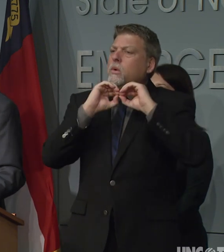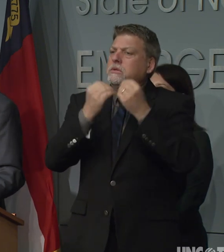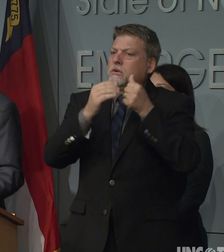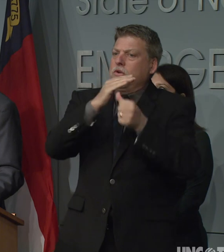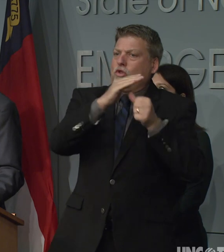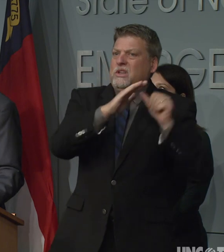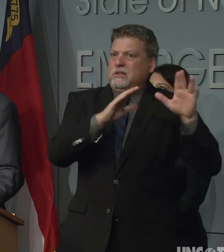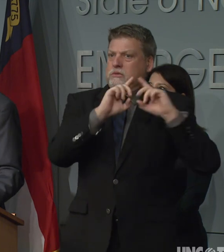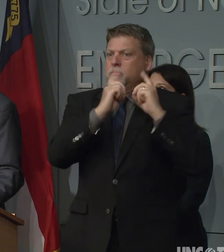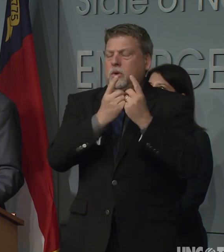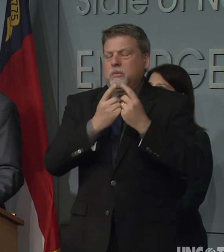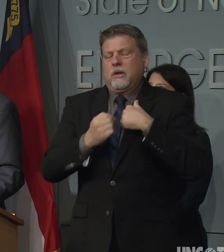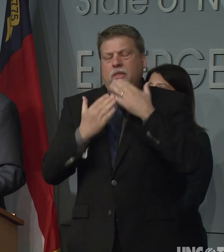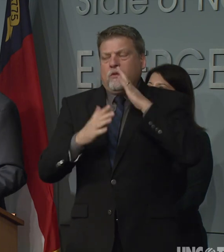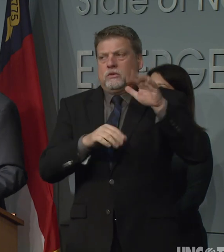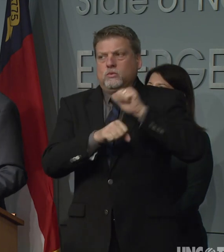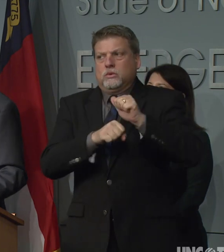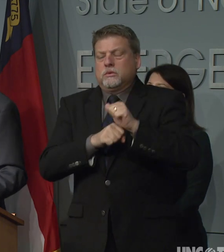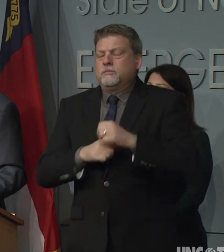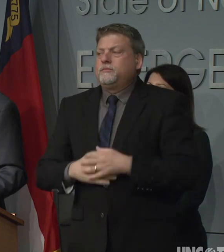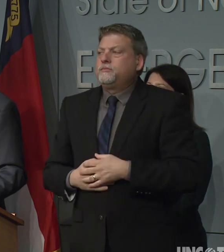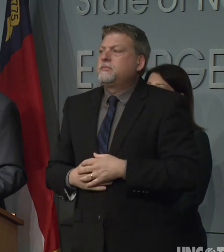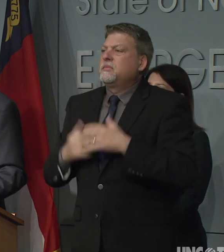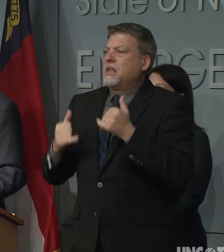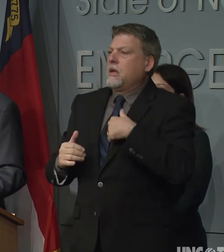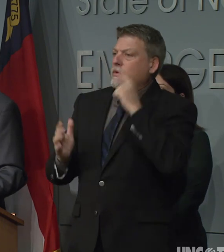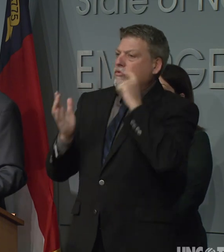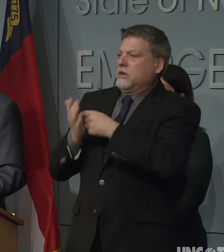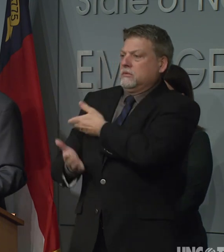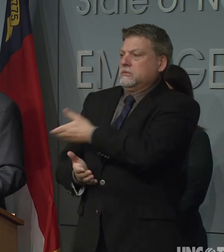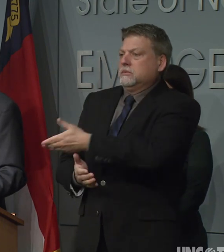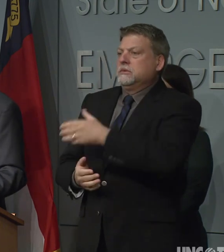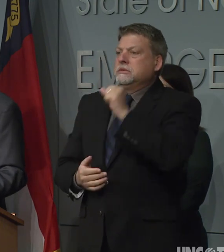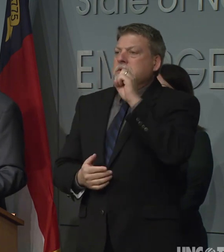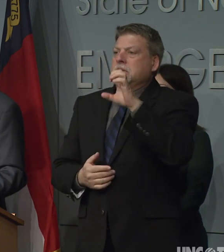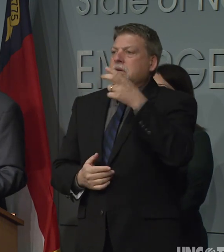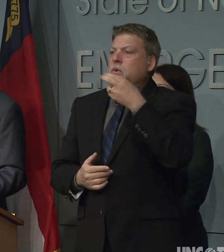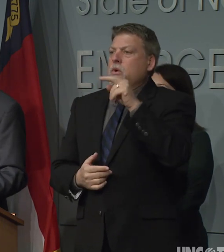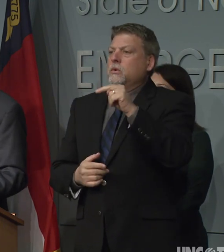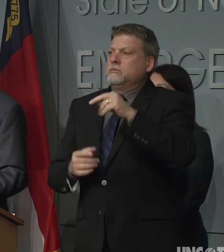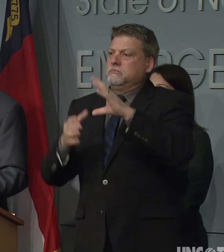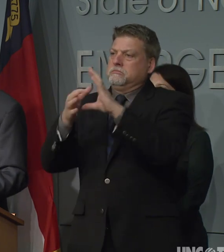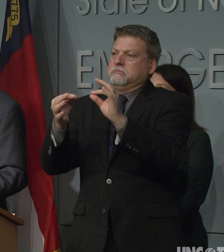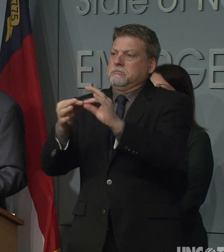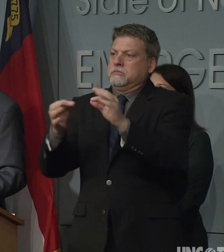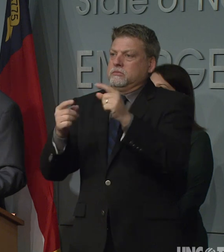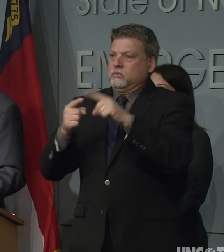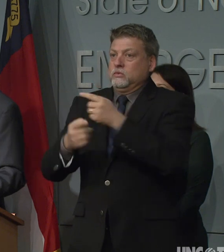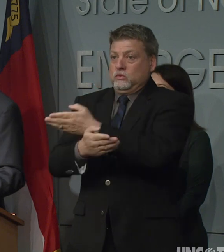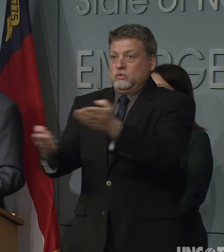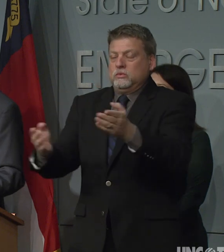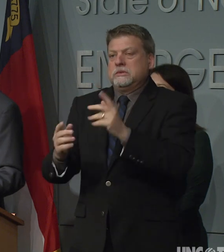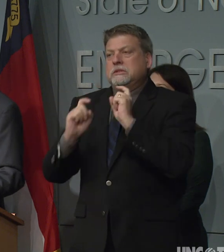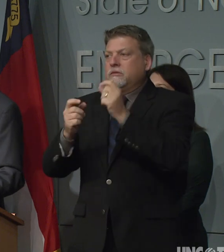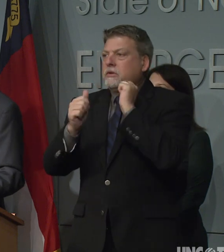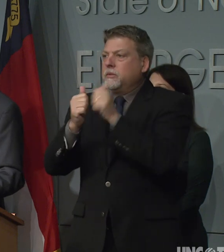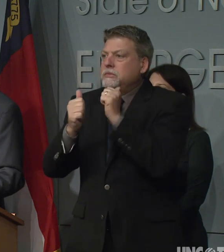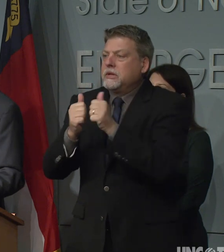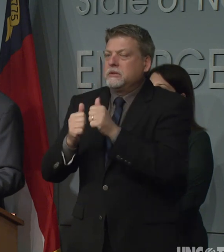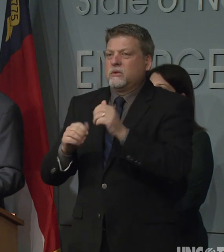excelente para organizar esto ahora me gustaría darle el reconocimiento a la secretaria como en para que ya nos de una